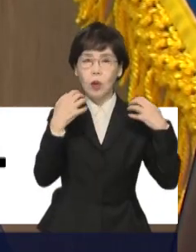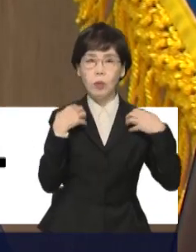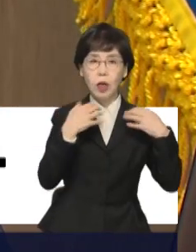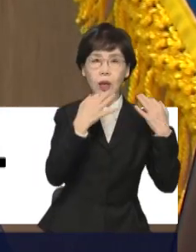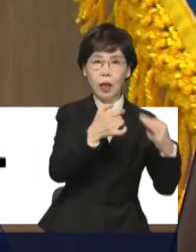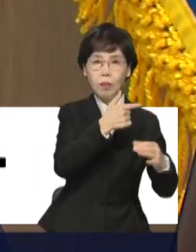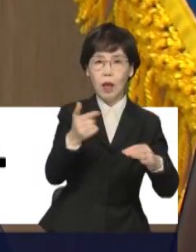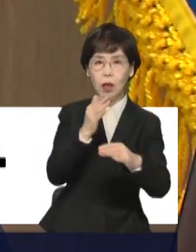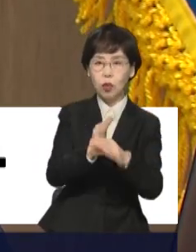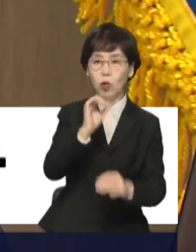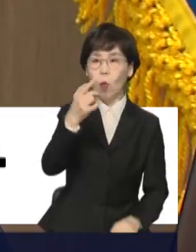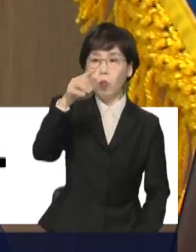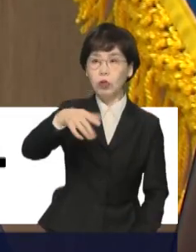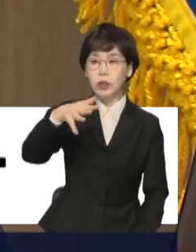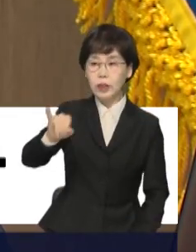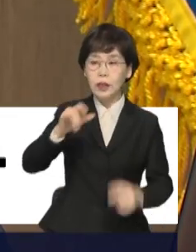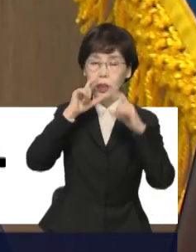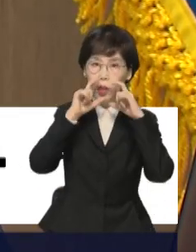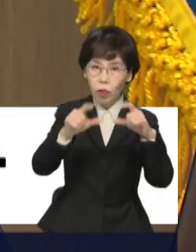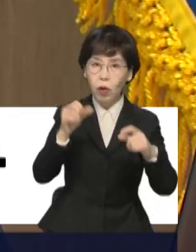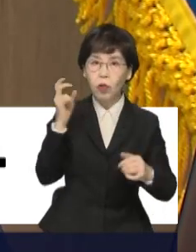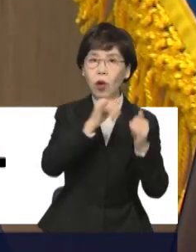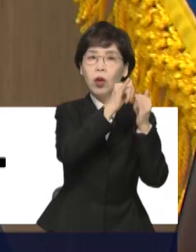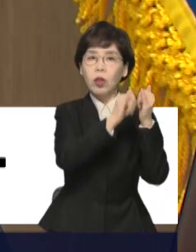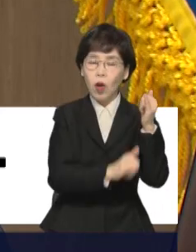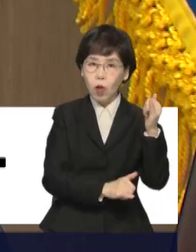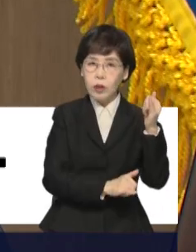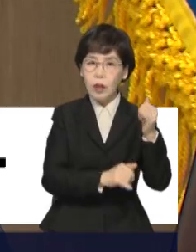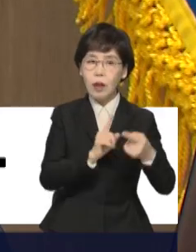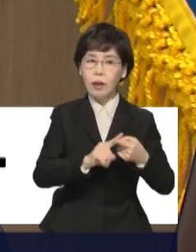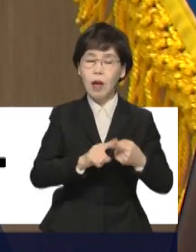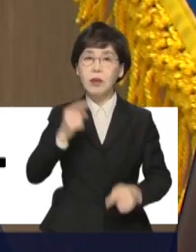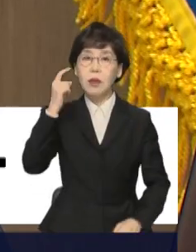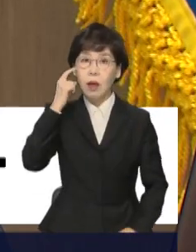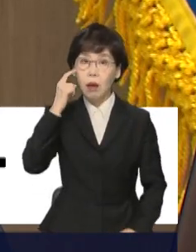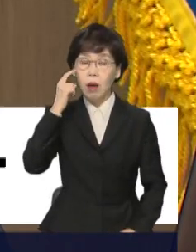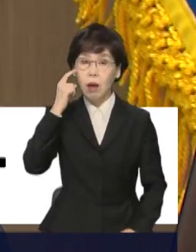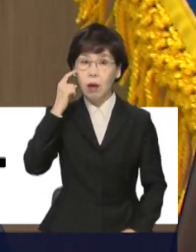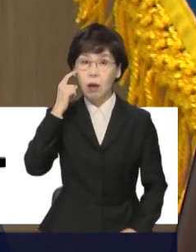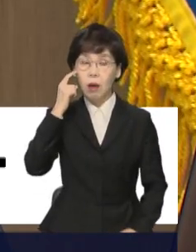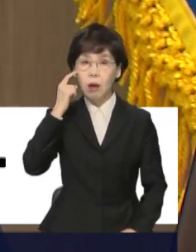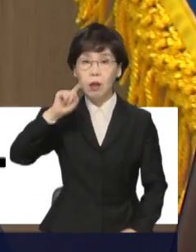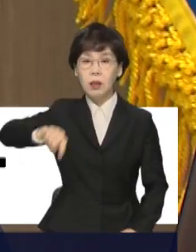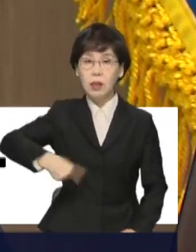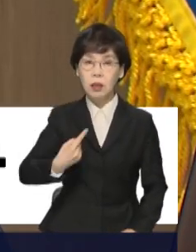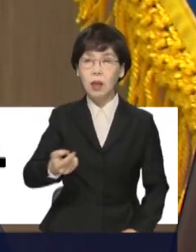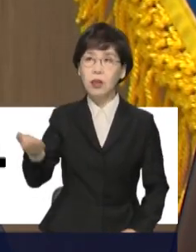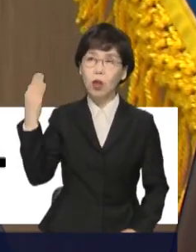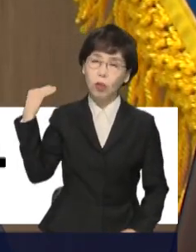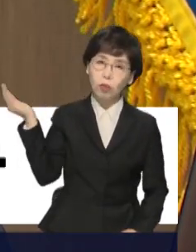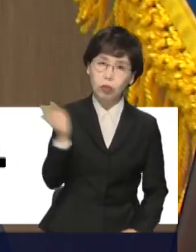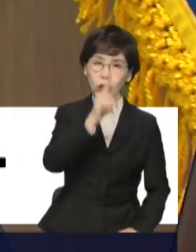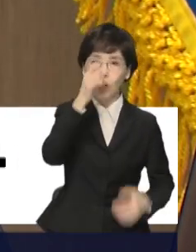김대중-오부치 선언을 비롯해 역사 인식에 대한 자신들의 역대 정부의 입장을 전체적으로 계승하겠다는 입장을 분명히